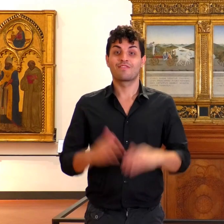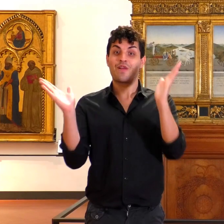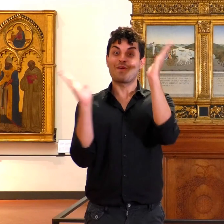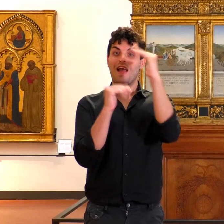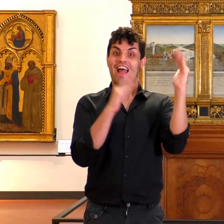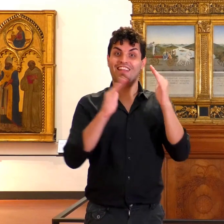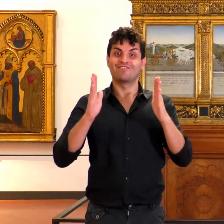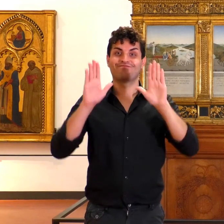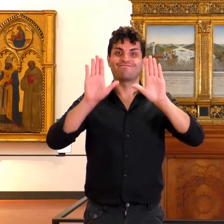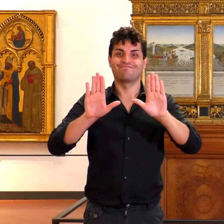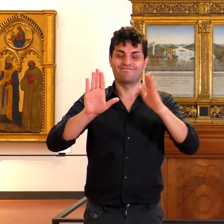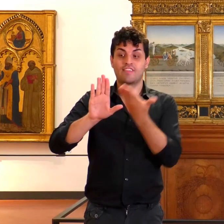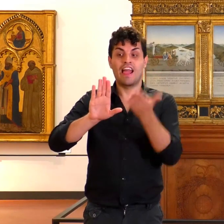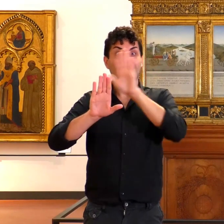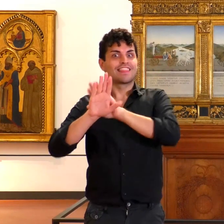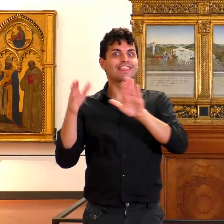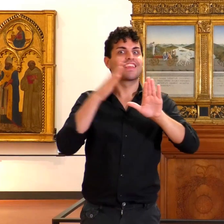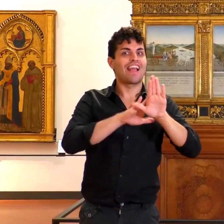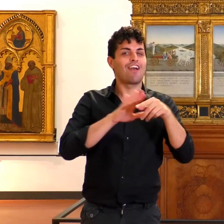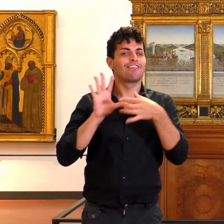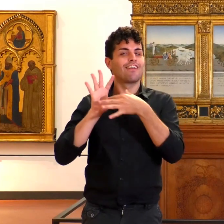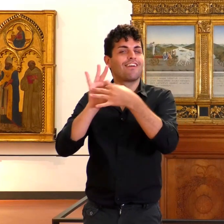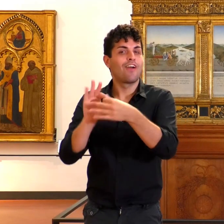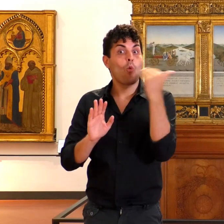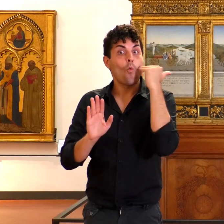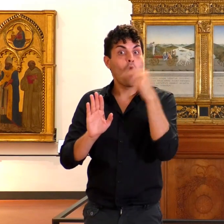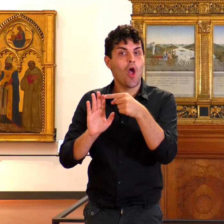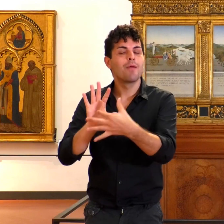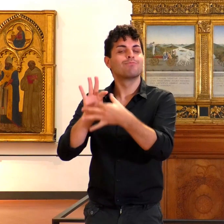Sul retro di ciascun ritratto